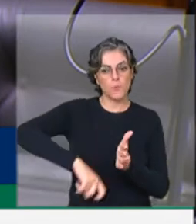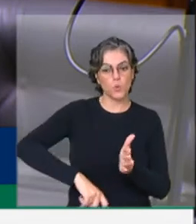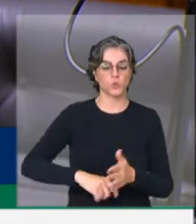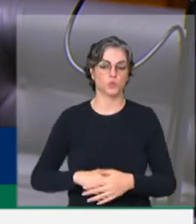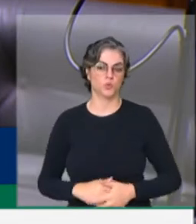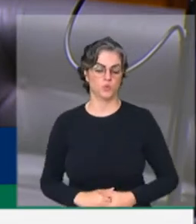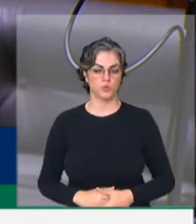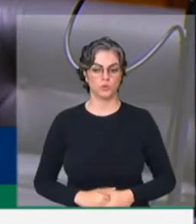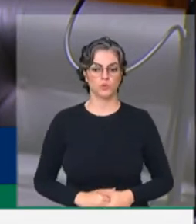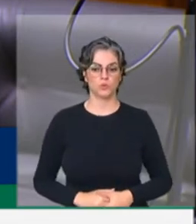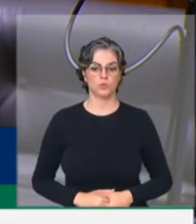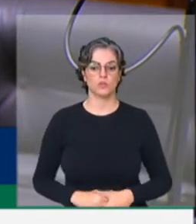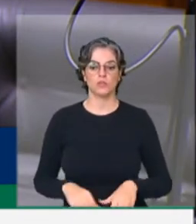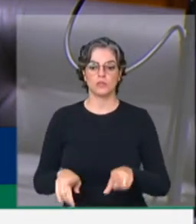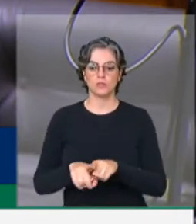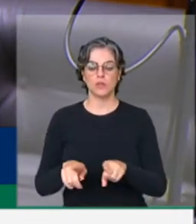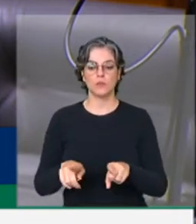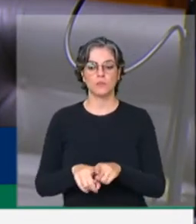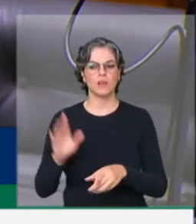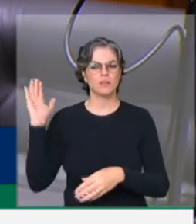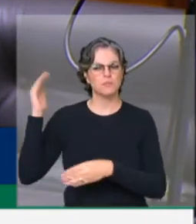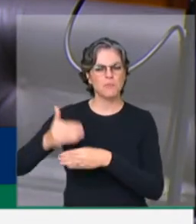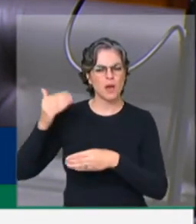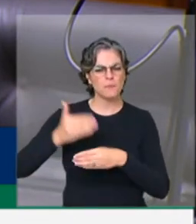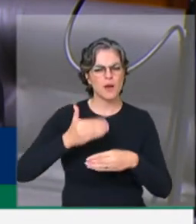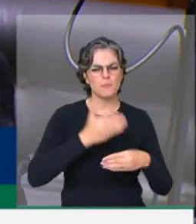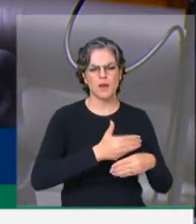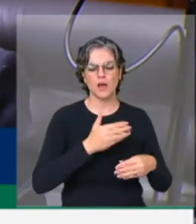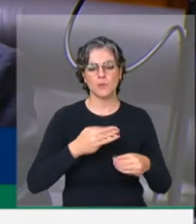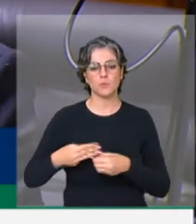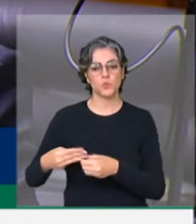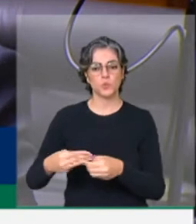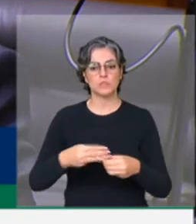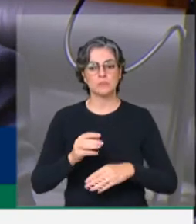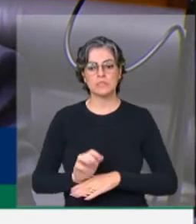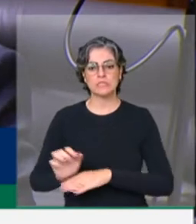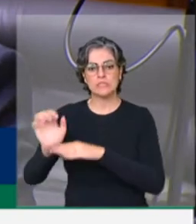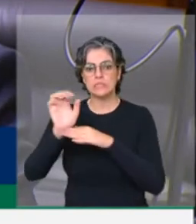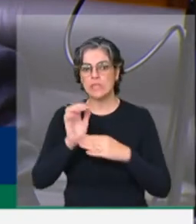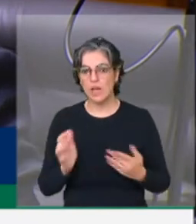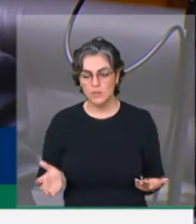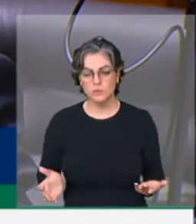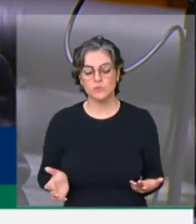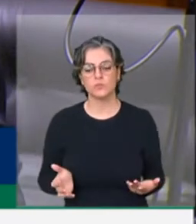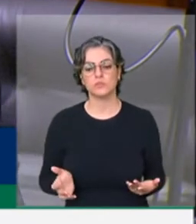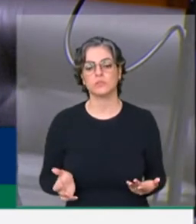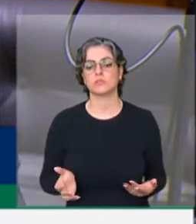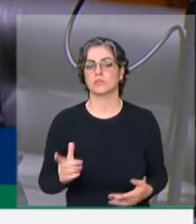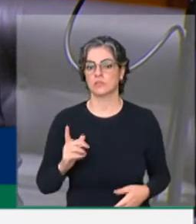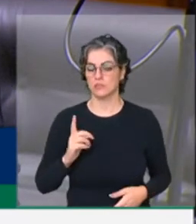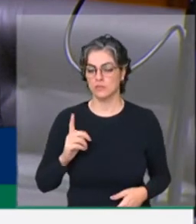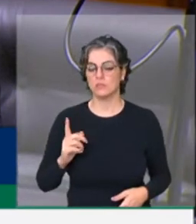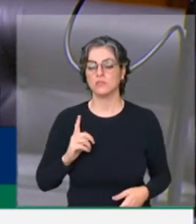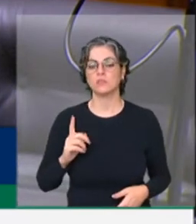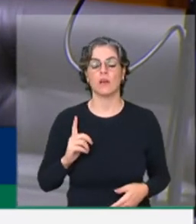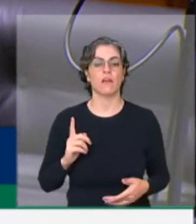PAGANDO SEUS IMPOSTOS. COM A DECRETAÇÃO DE LOCKDOWNS NOS MUNICÍPIOS E NOS ESTADOS, COM MEDIDA DE RESTRIÇÕES QUE NÓS ESTAMOS VENDO, SÃO